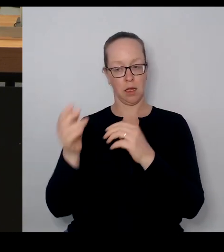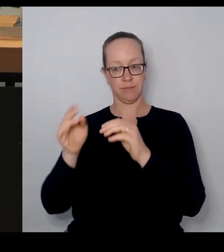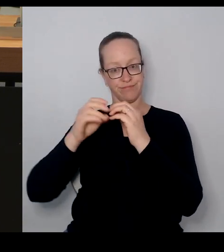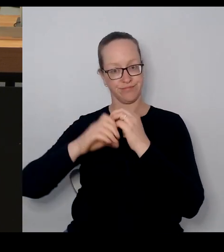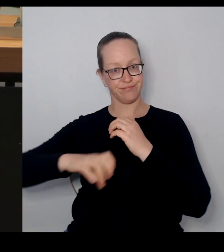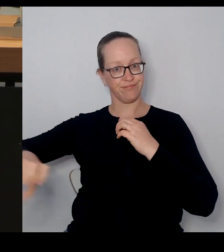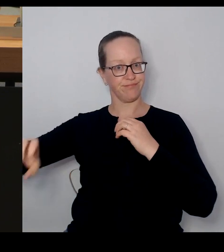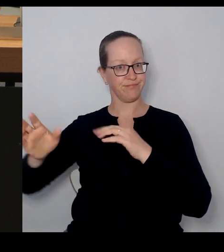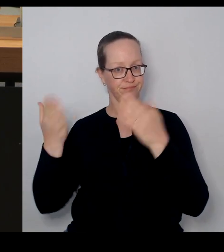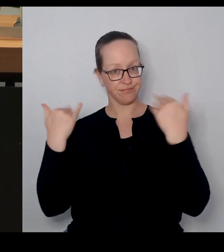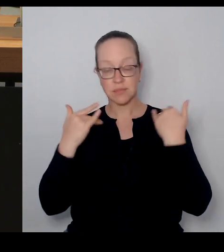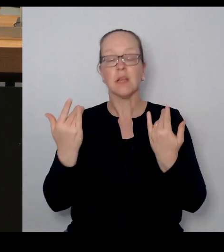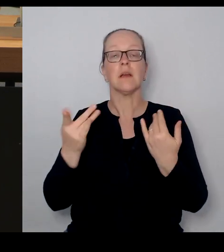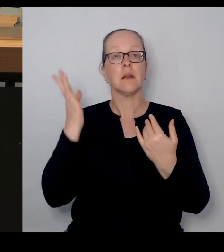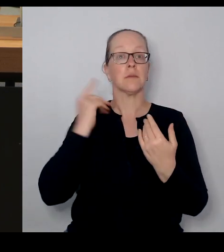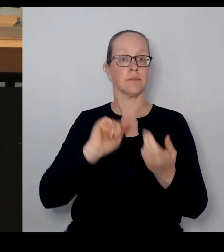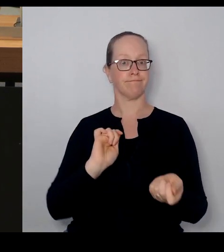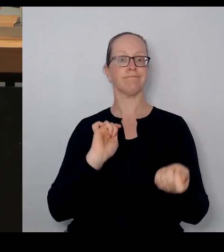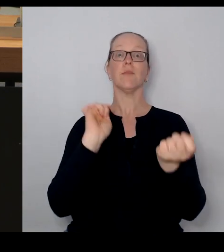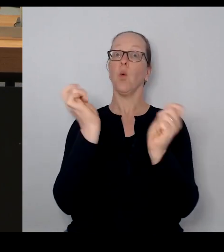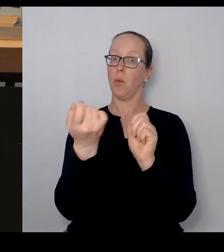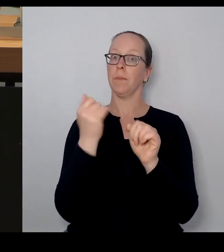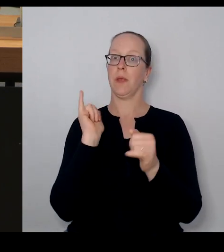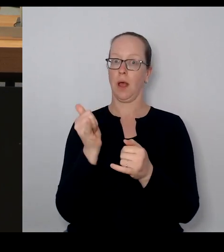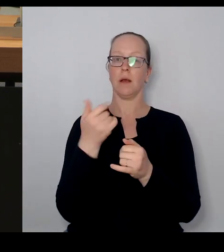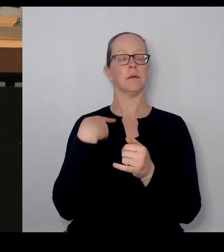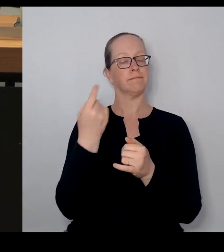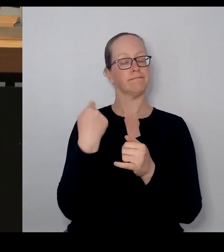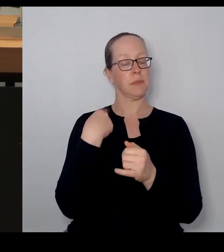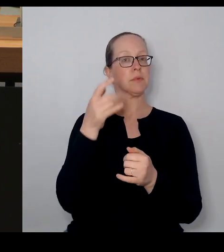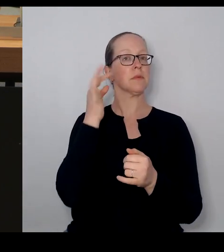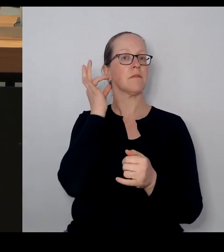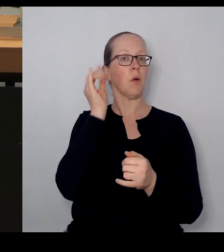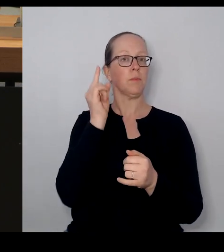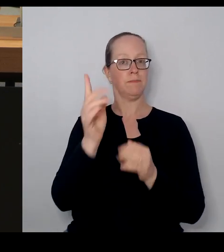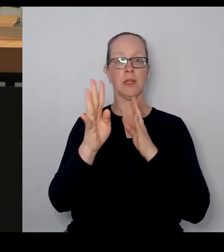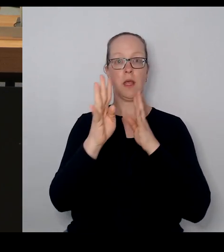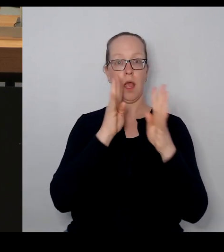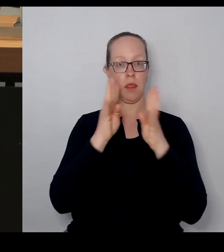gegeben, und die hat gesagt, wenn wir mit Akteuren in der Stadt verhandeln